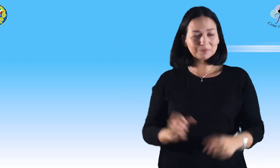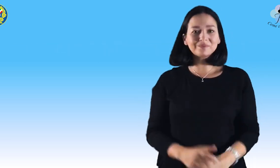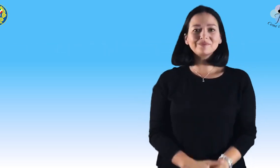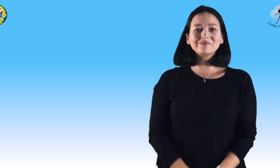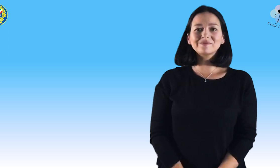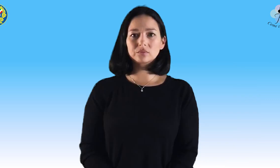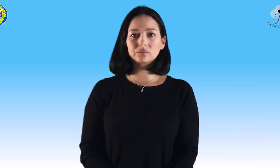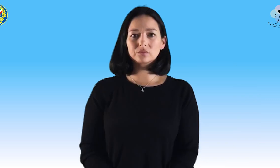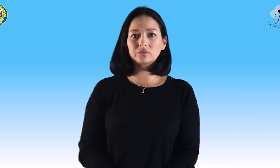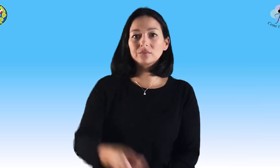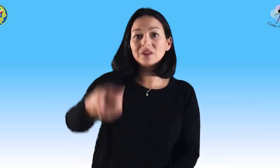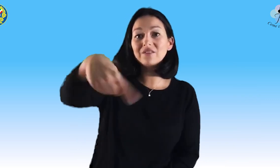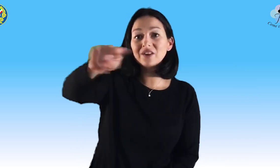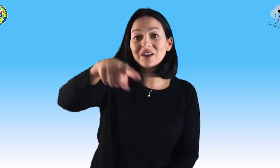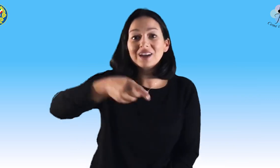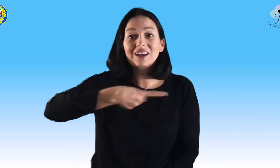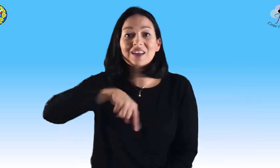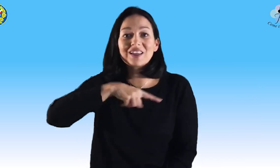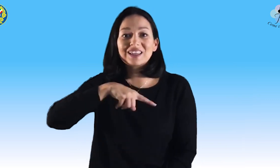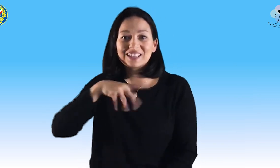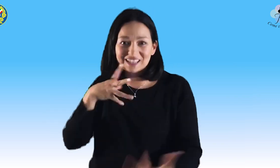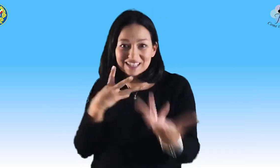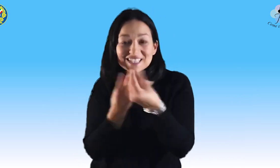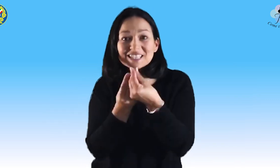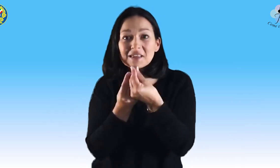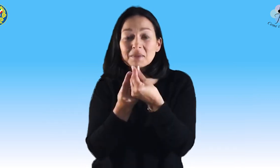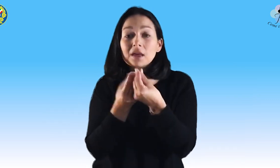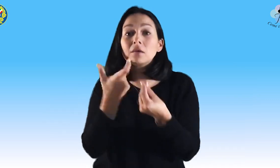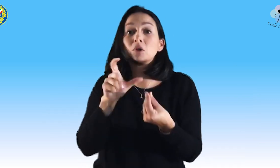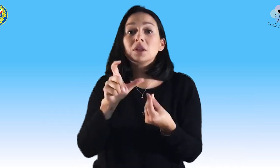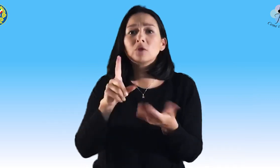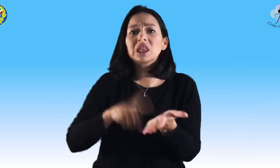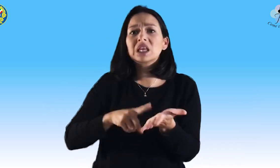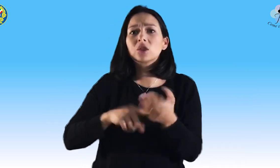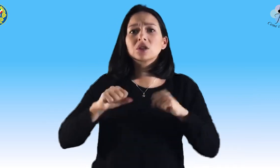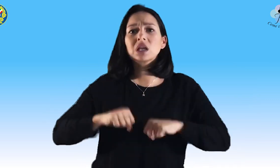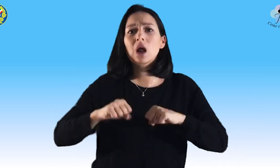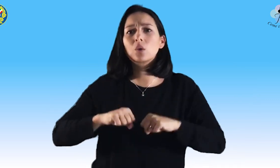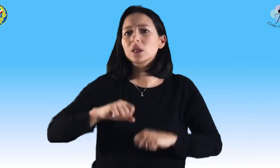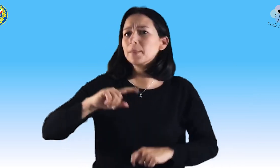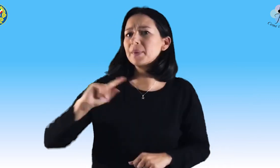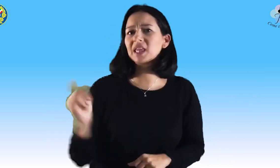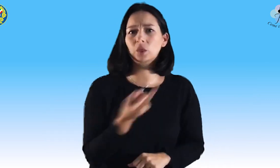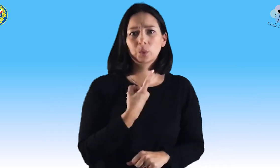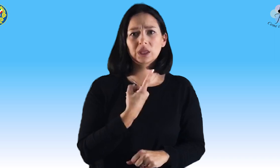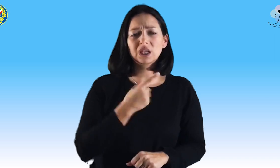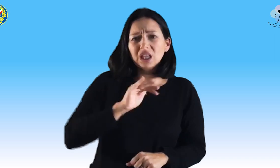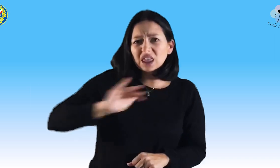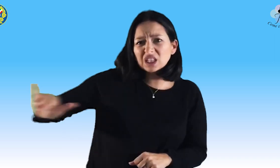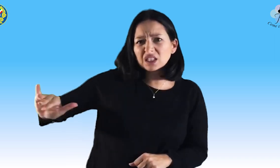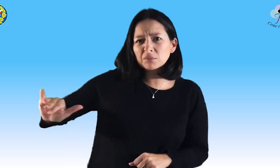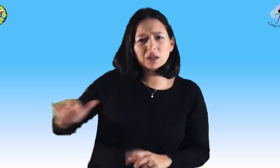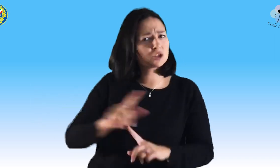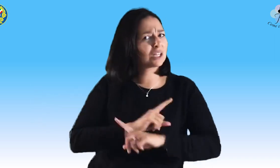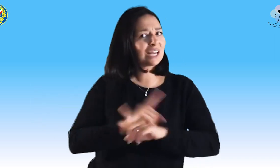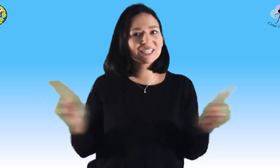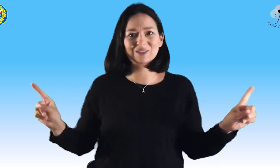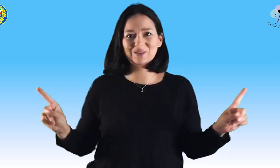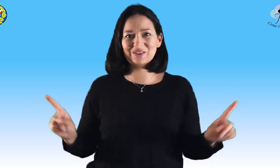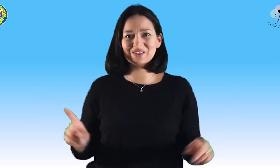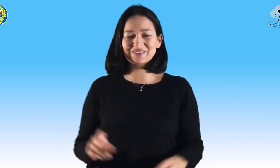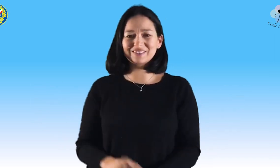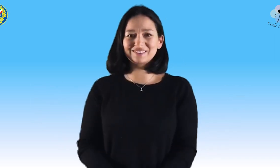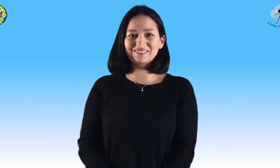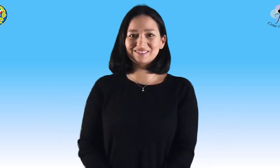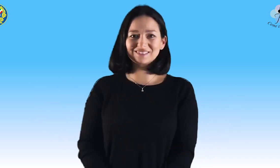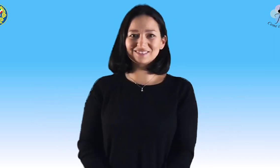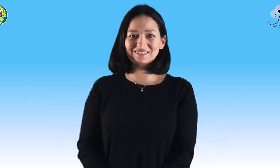Unisciti a noi, perché il diritto alla salute deve essere garantito a TUTTI senza discriminazioni!